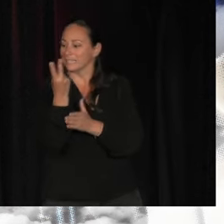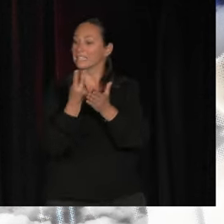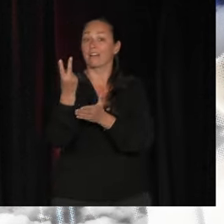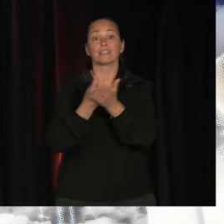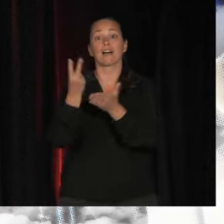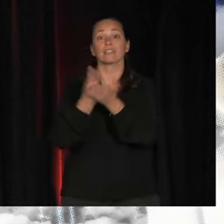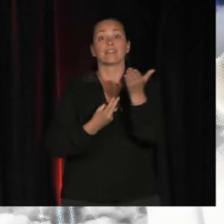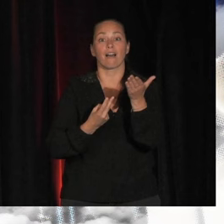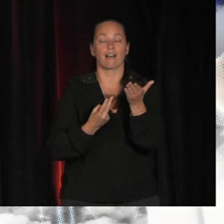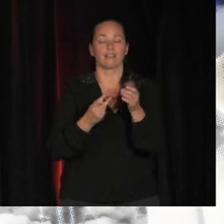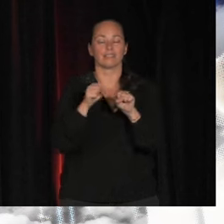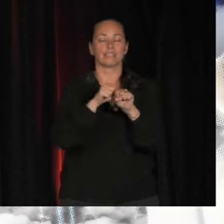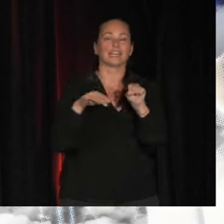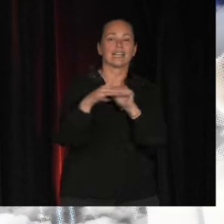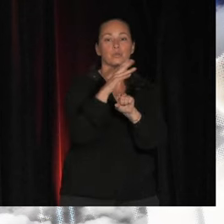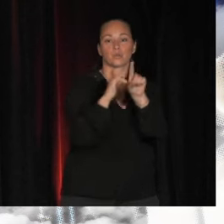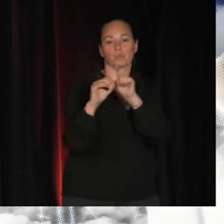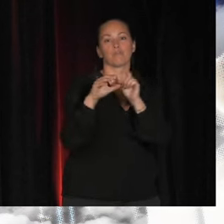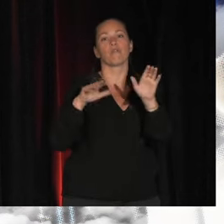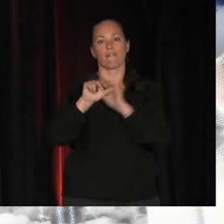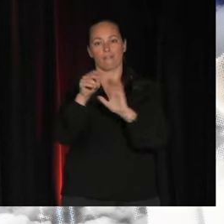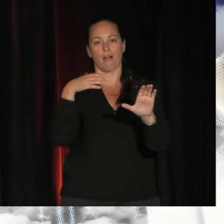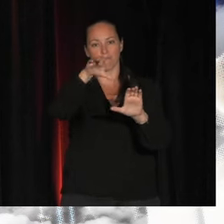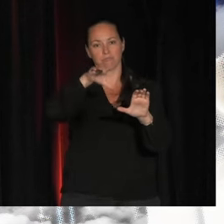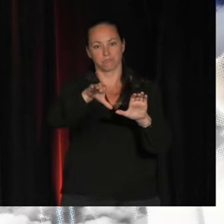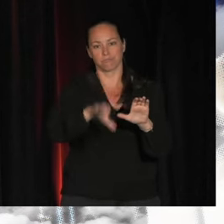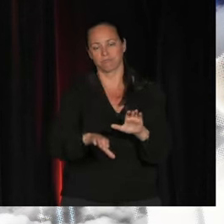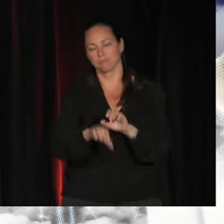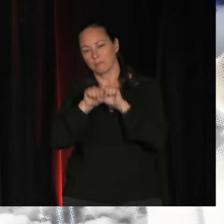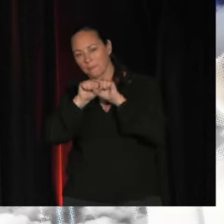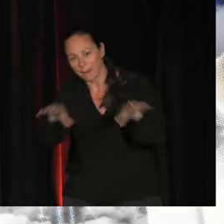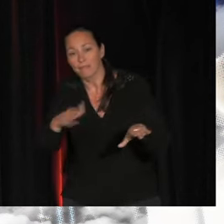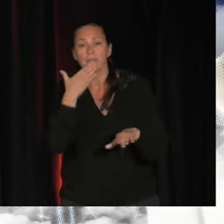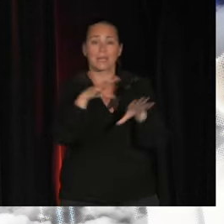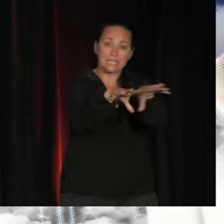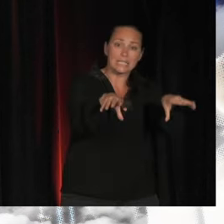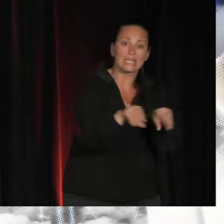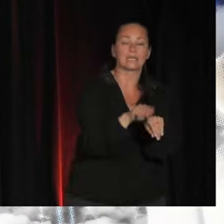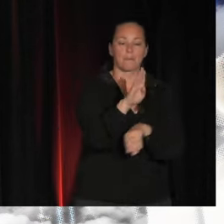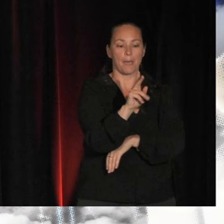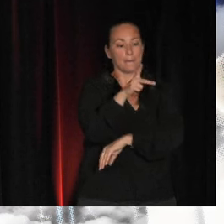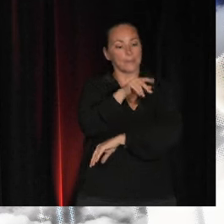Tous les dessins sur nos réseaux sociaux. Merci évidemment à toute l'équipe de la BPI de nous avoir invités et de nous avoir accompagnés.